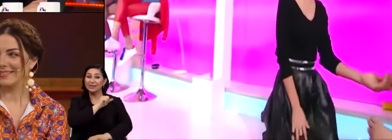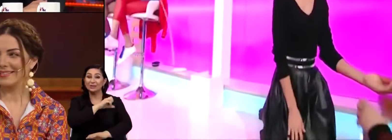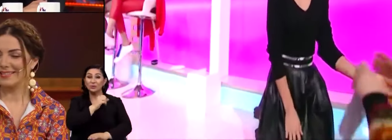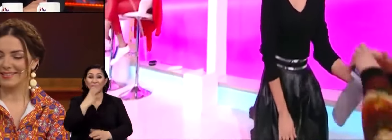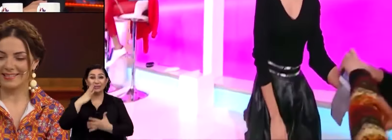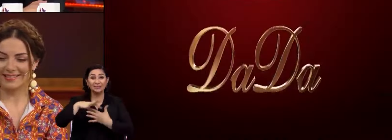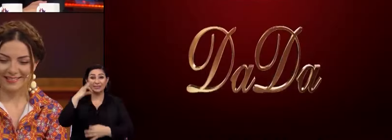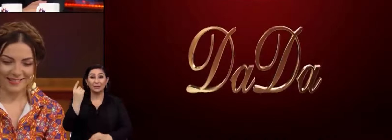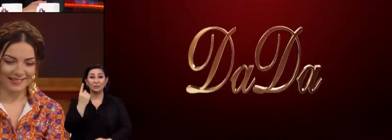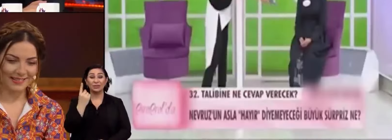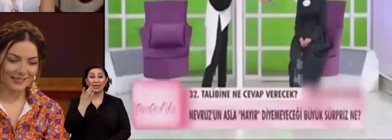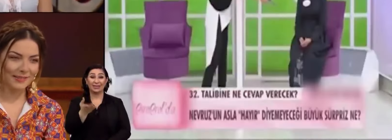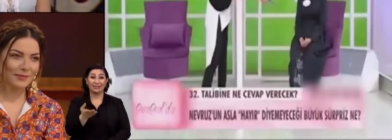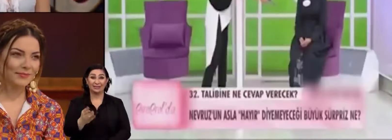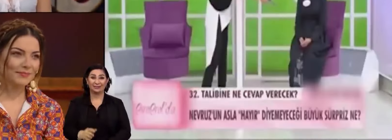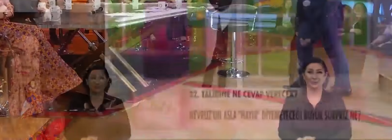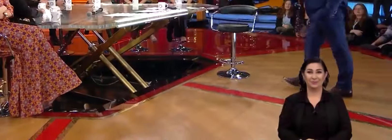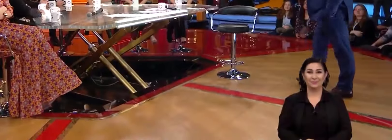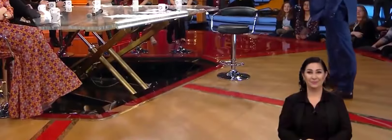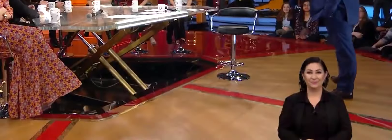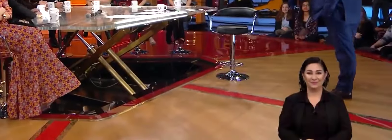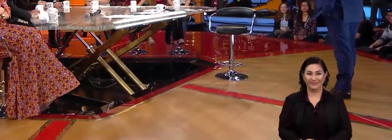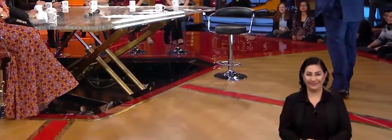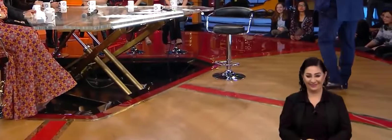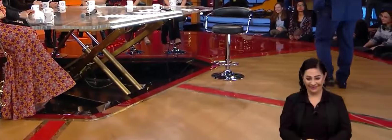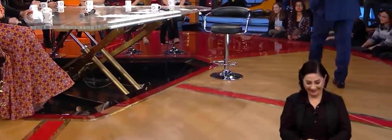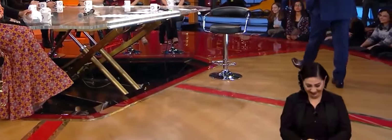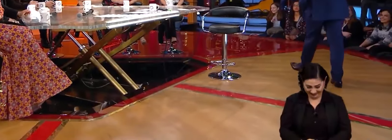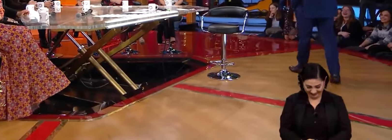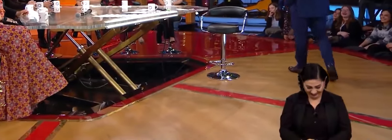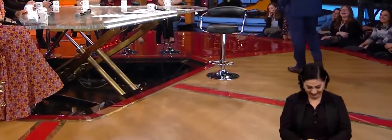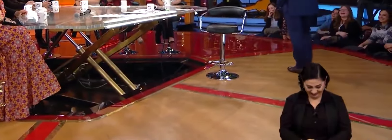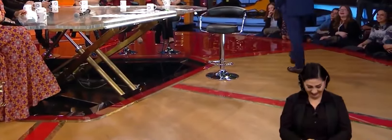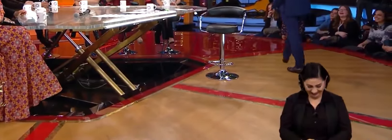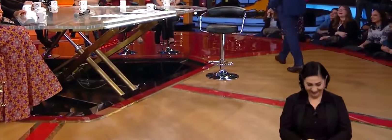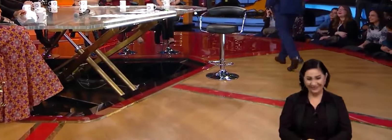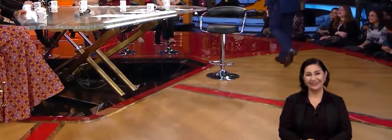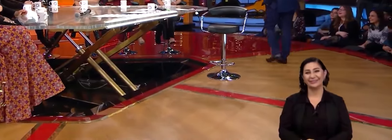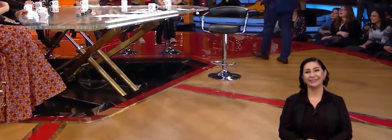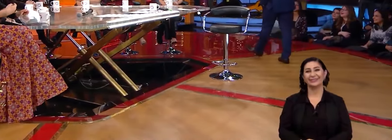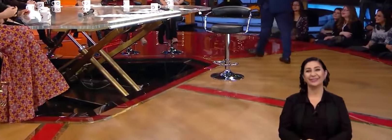şeydir dur bakın bak Ailemde dört doktor var biliyor da